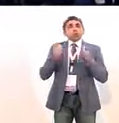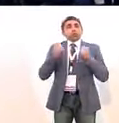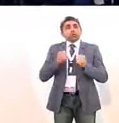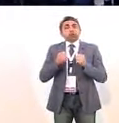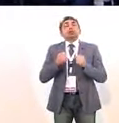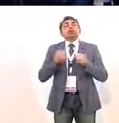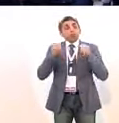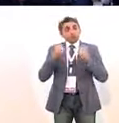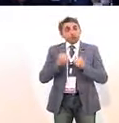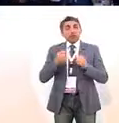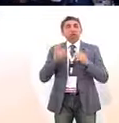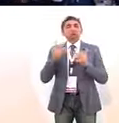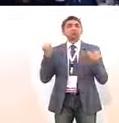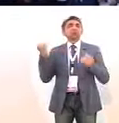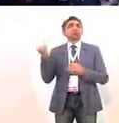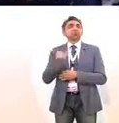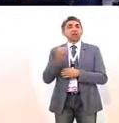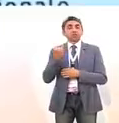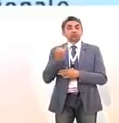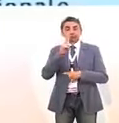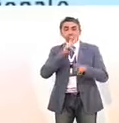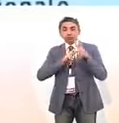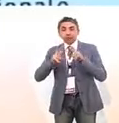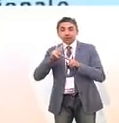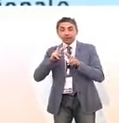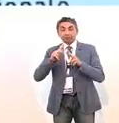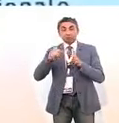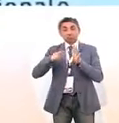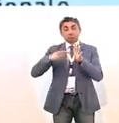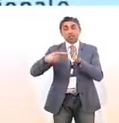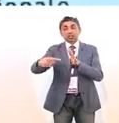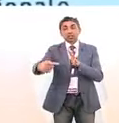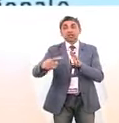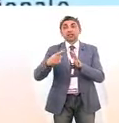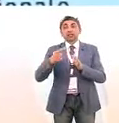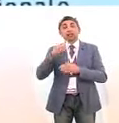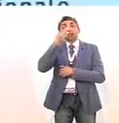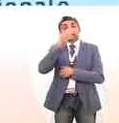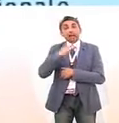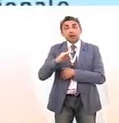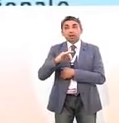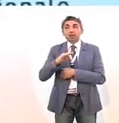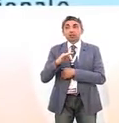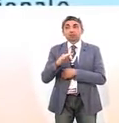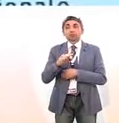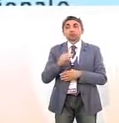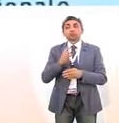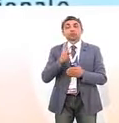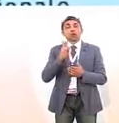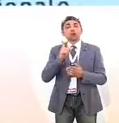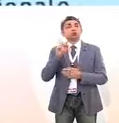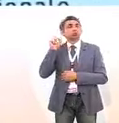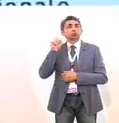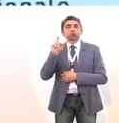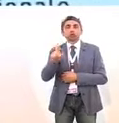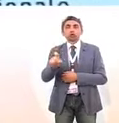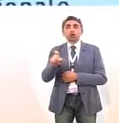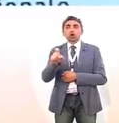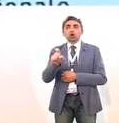Si può fare semplicemente cercando, nei prossimi mesi, di essere capaci, ogni giorno, di imporre